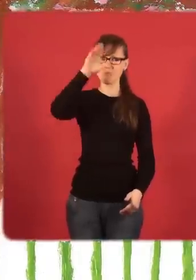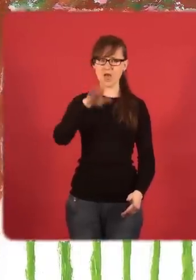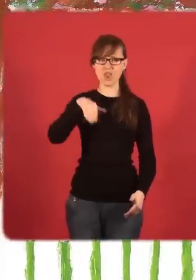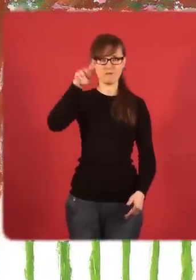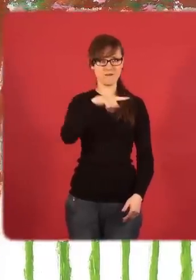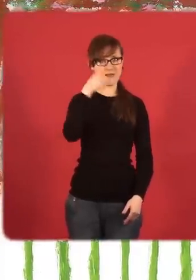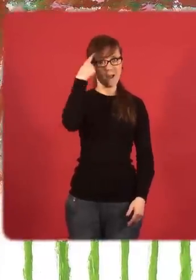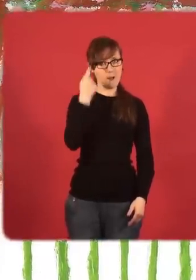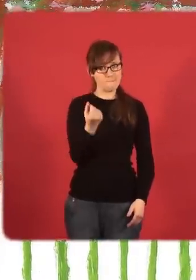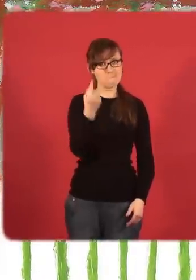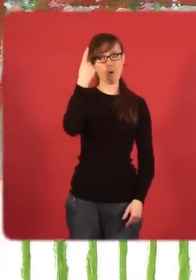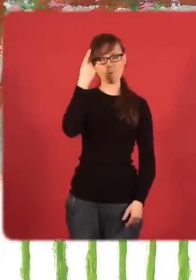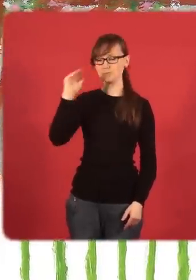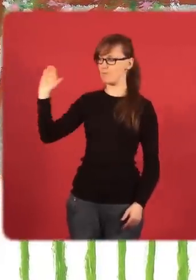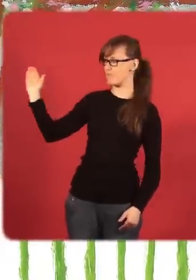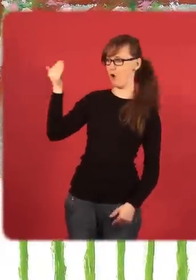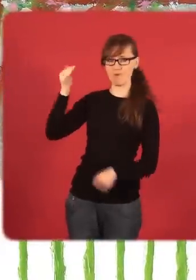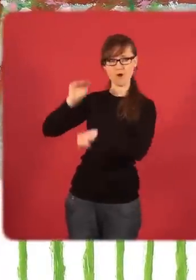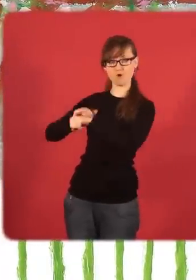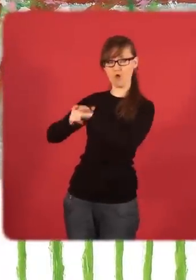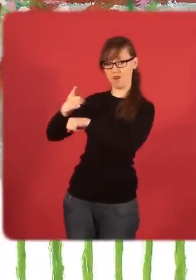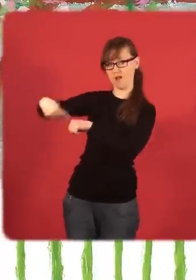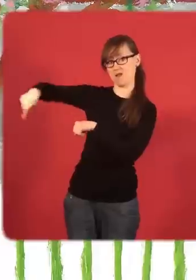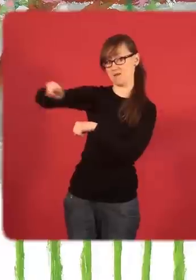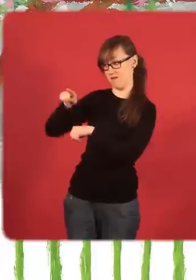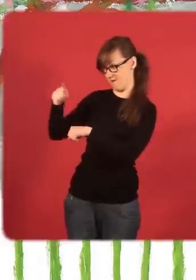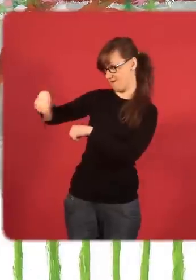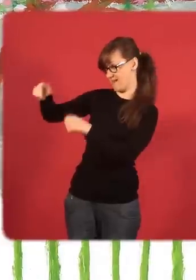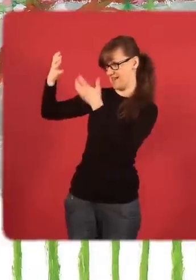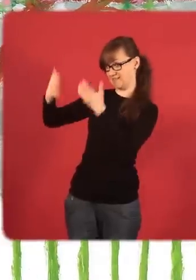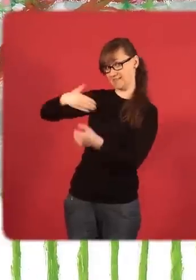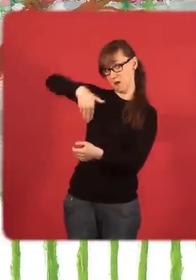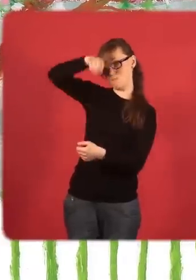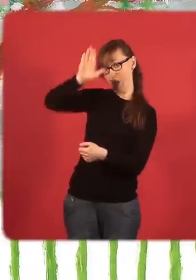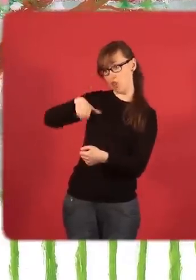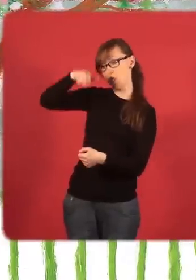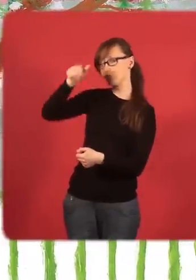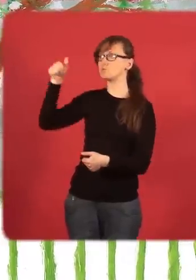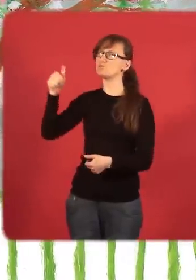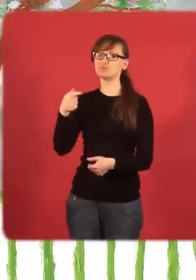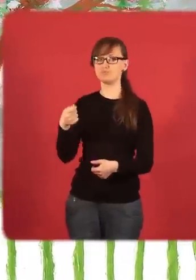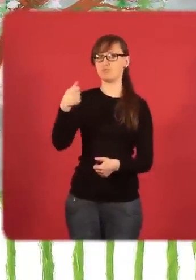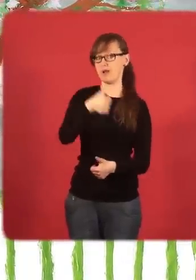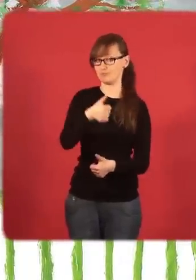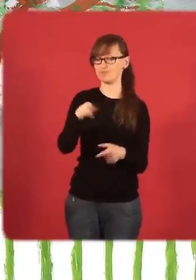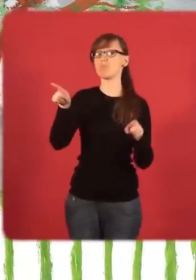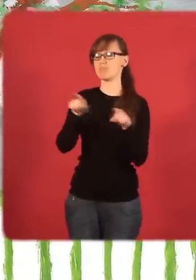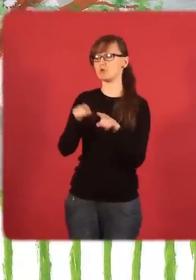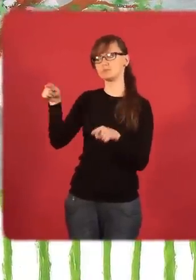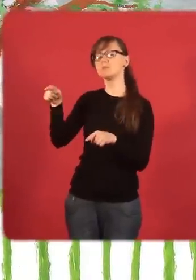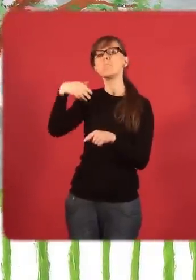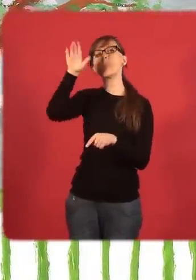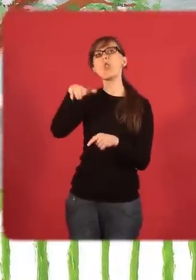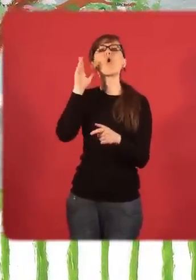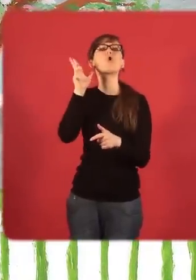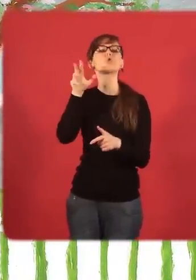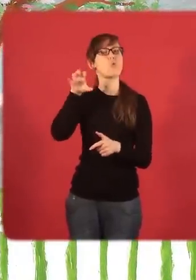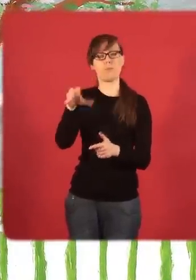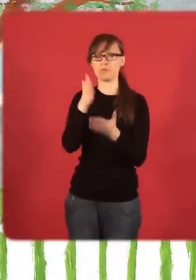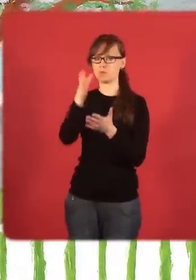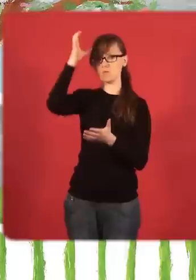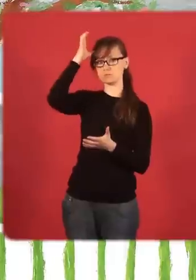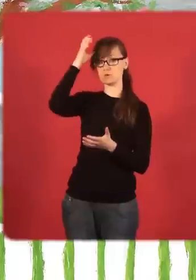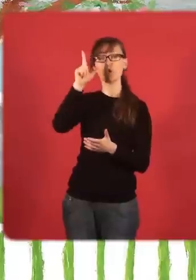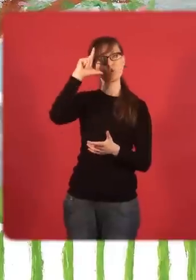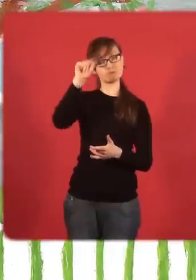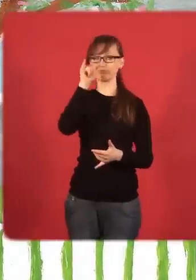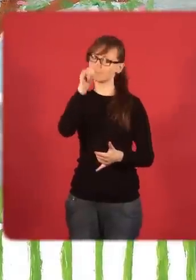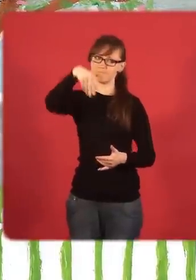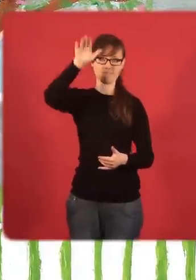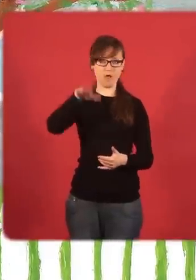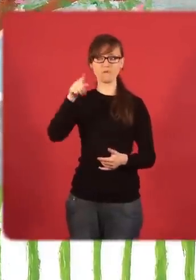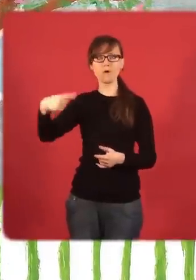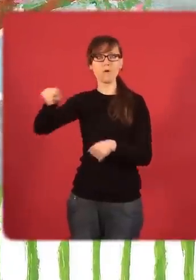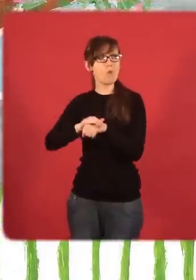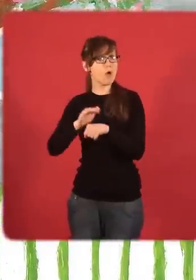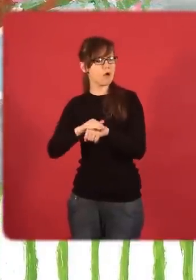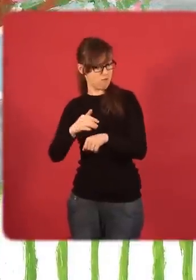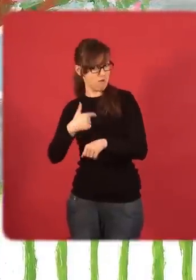Tomek wpadł na pomysł jak wykorzystać przyjaciół, żeby pomalowali za niego płot. Przechodzącym obok kolegom opowiadał jak ważna, trudna, wymagająca wielkiej wiedzy, umiejętności i staranności jest to praca, i że nie każdy może ją wykonywać.